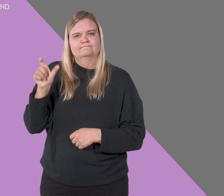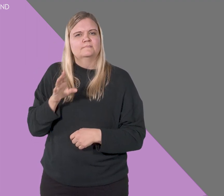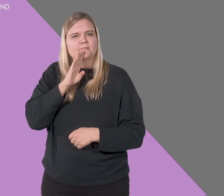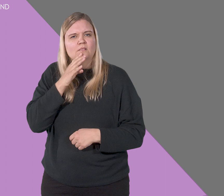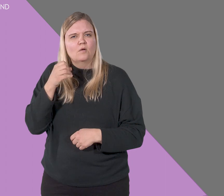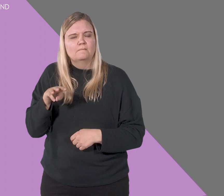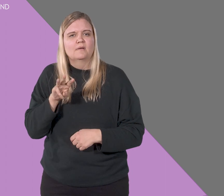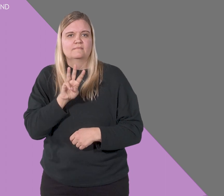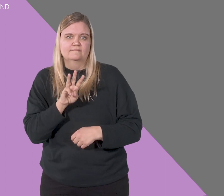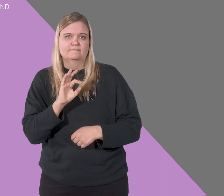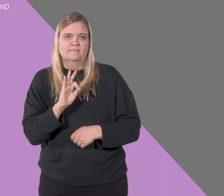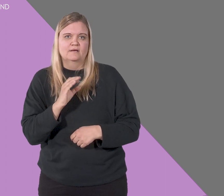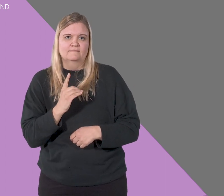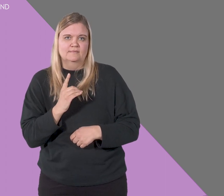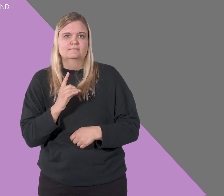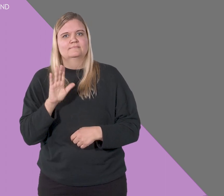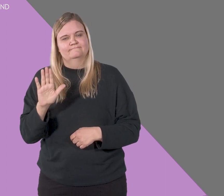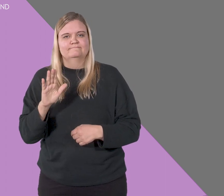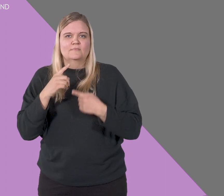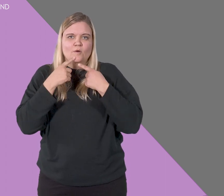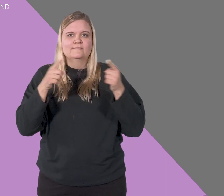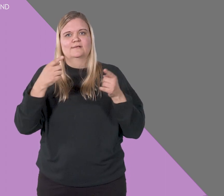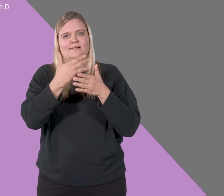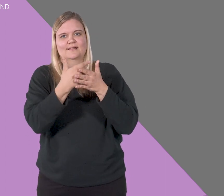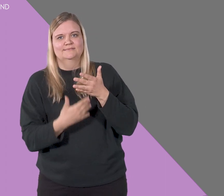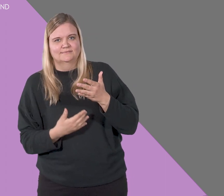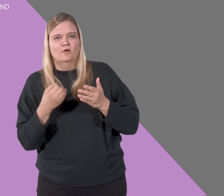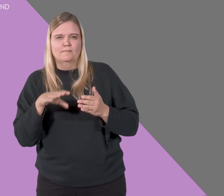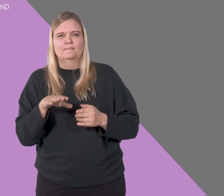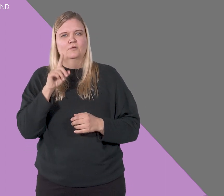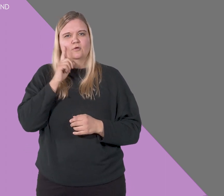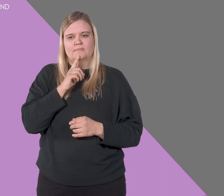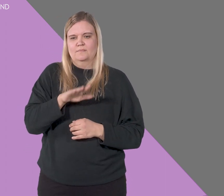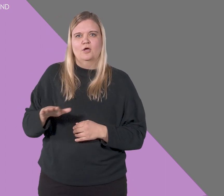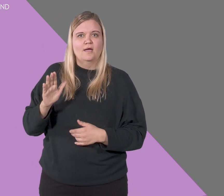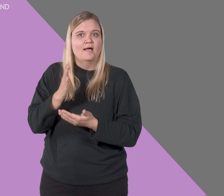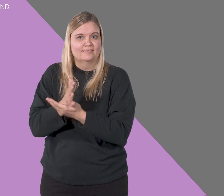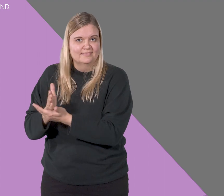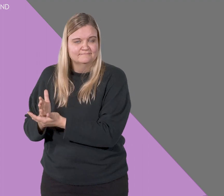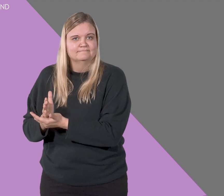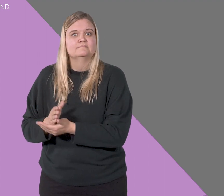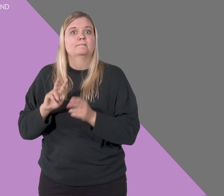som berättade för oss om WFD:s deklaration om döva barns rättigheter, -